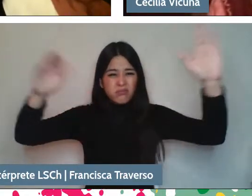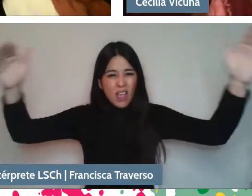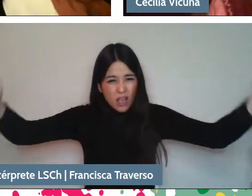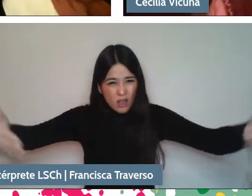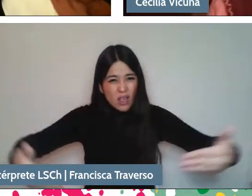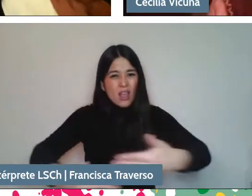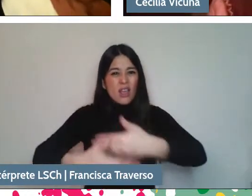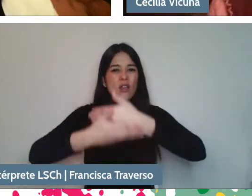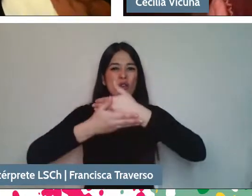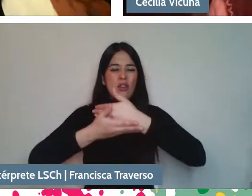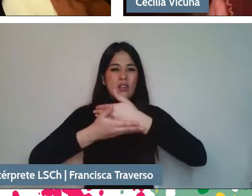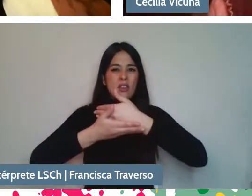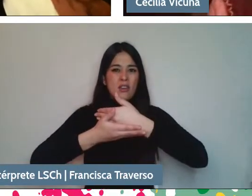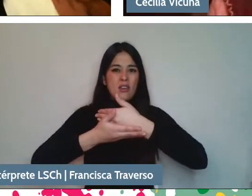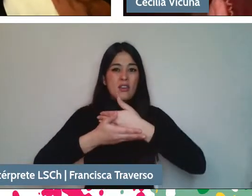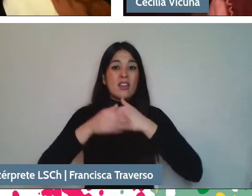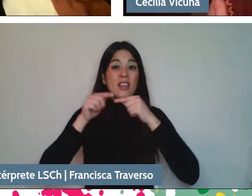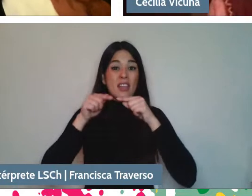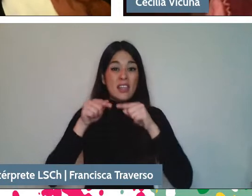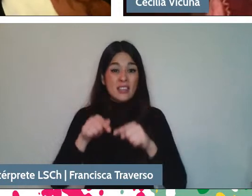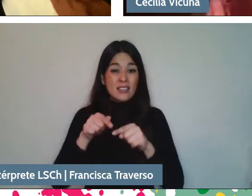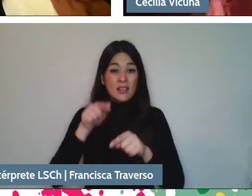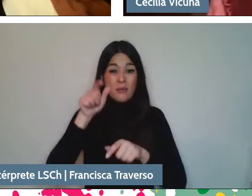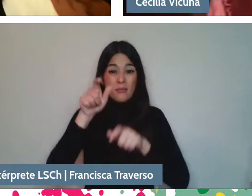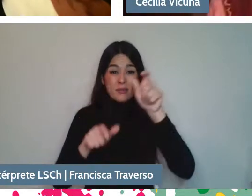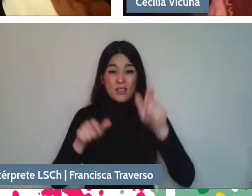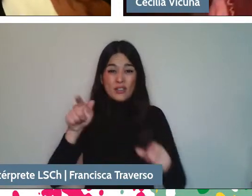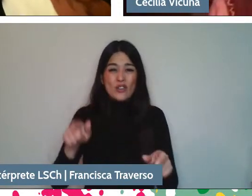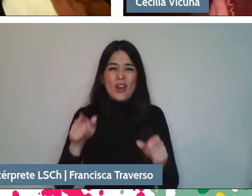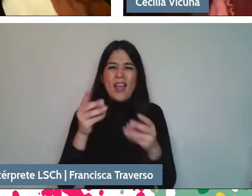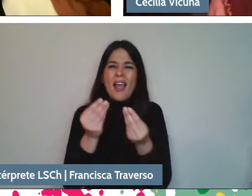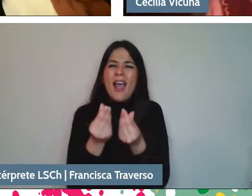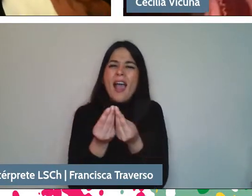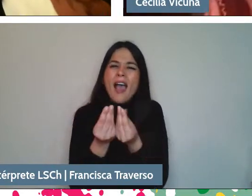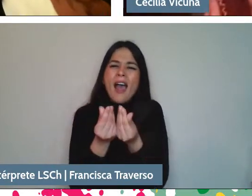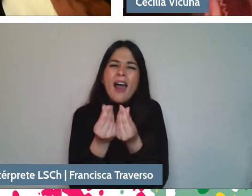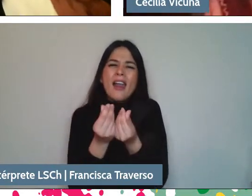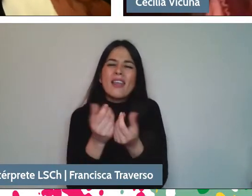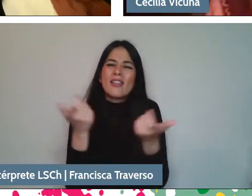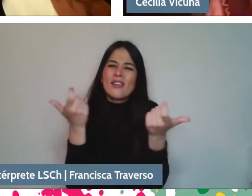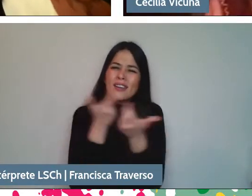a ese universo de calidez, de ternura, de risa, de juego.